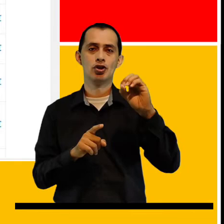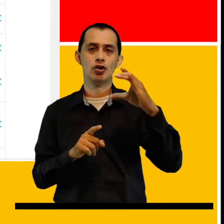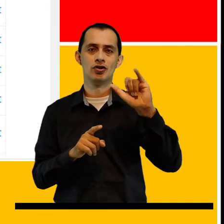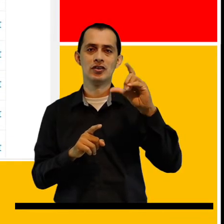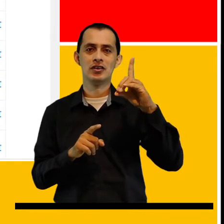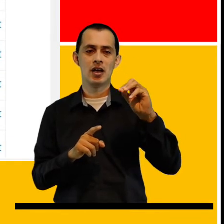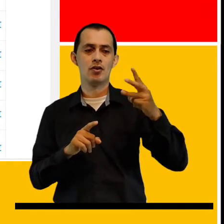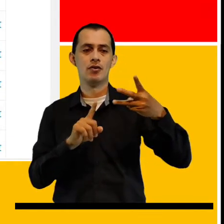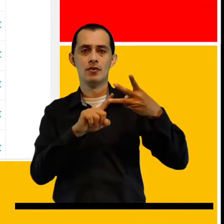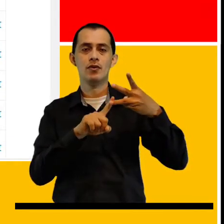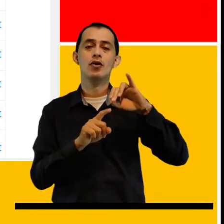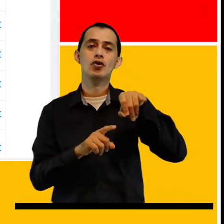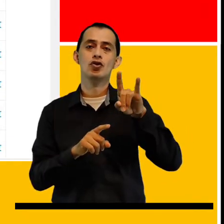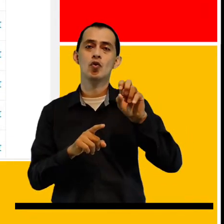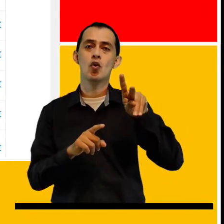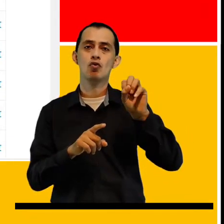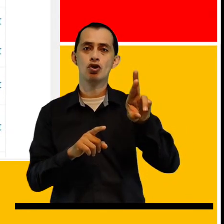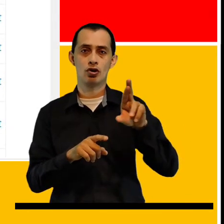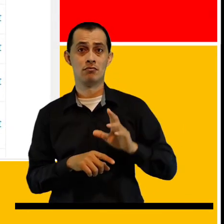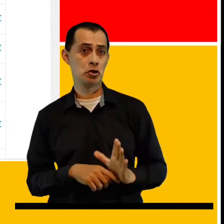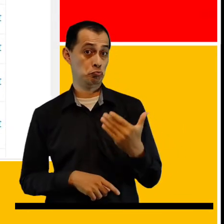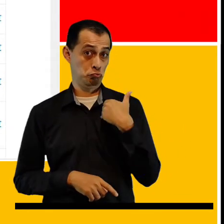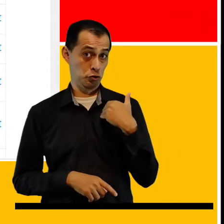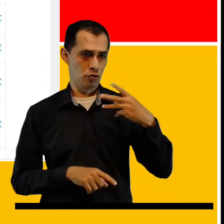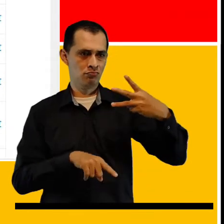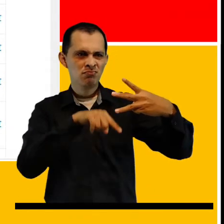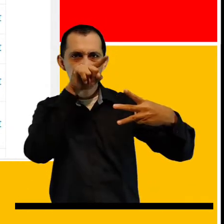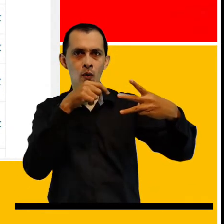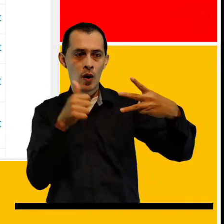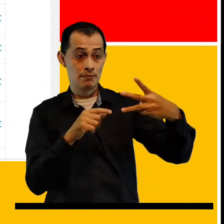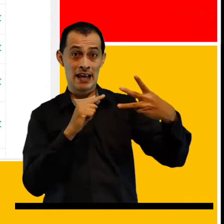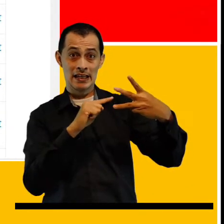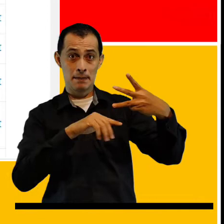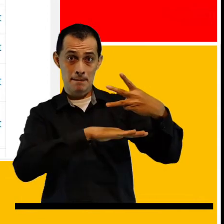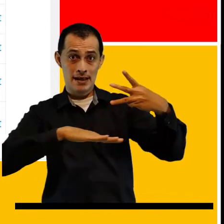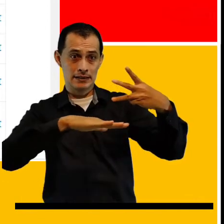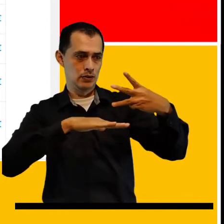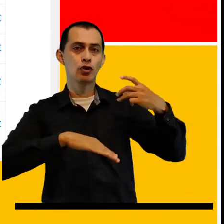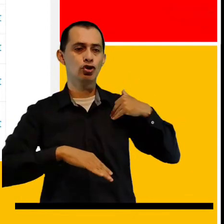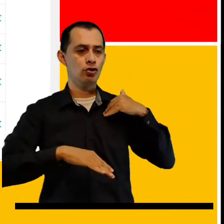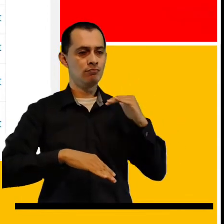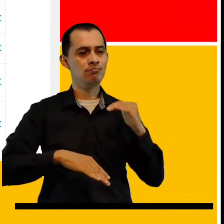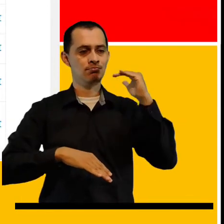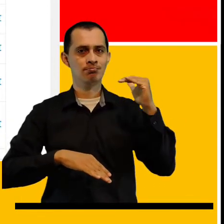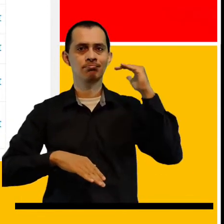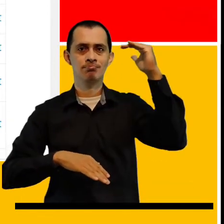productos que uno cumpla, va ascendiendo en estas categorías, por ejemplo si uno quiere